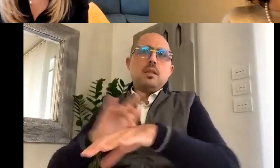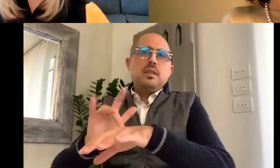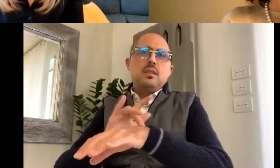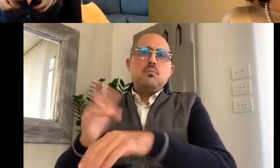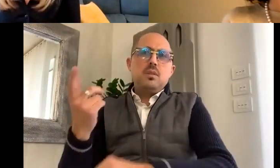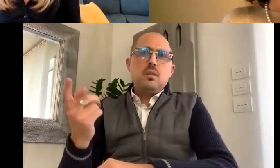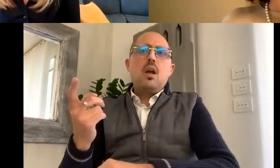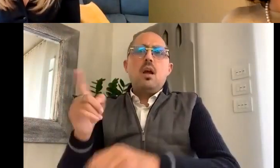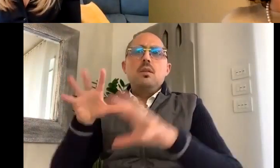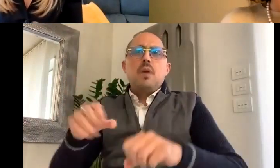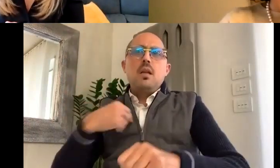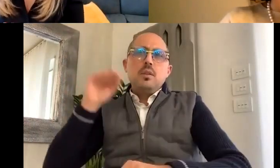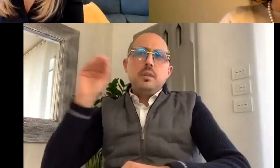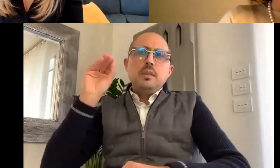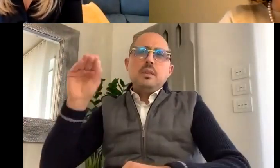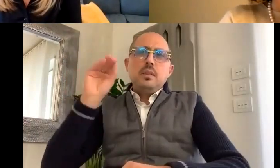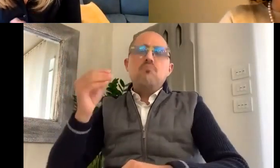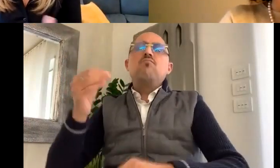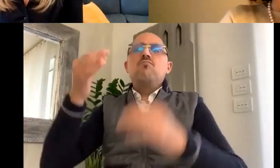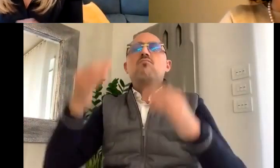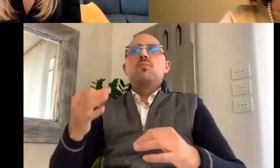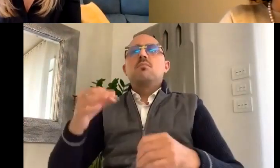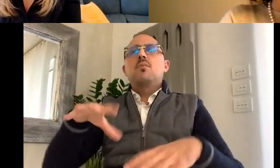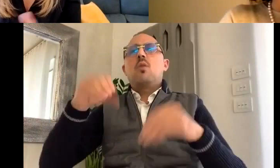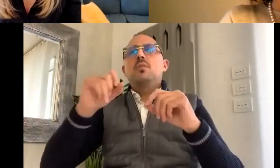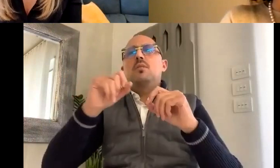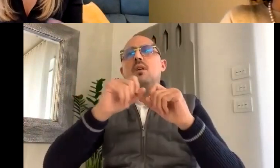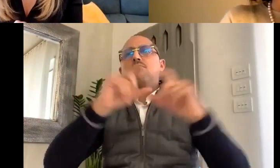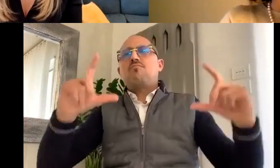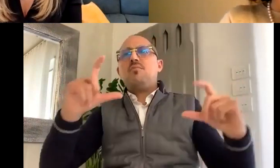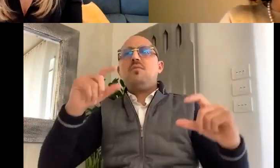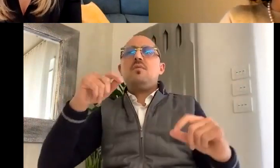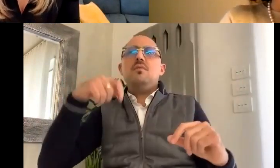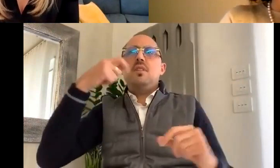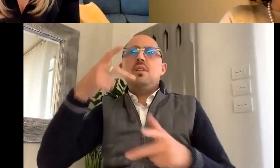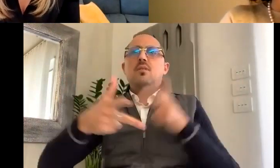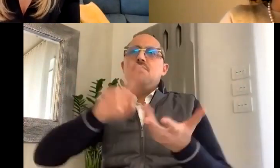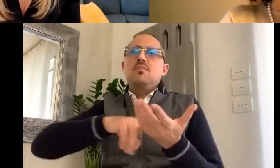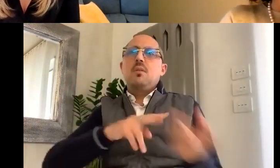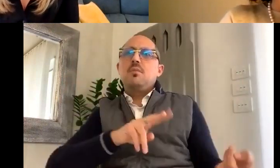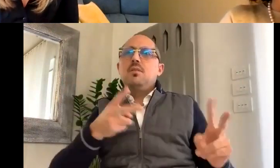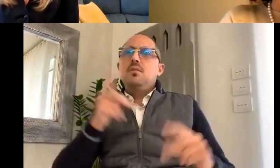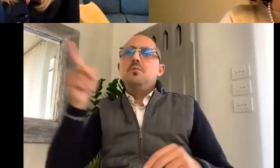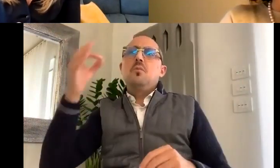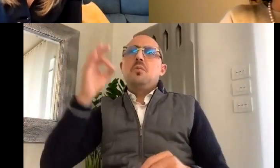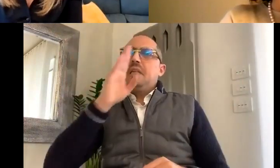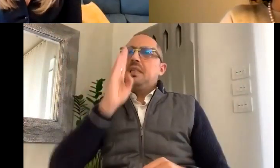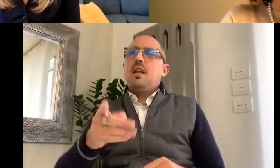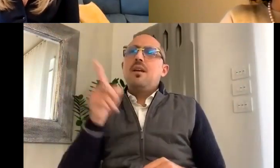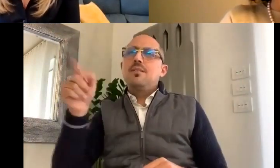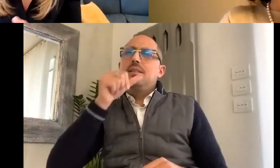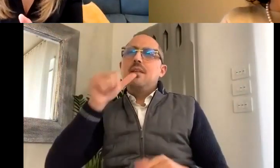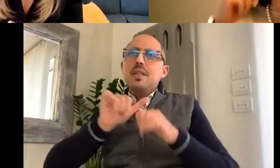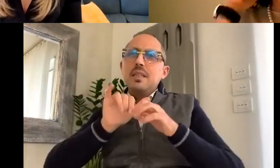Grazie al presidente Conte a cui abbiamo scritto una lettera e gli ho spiegato